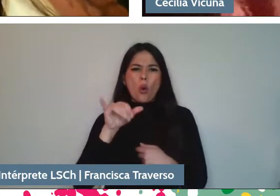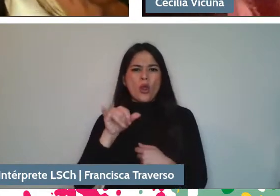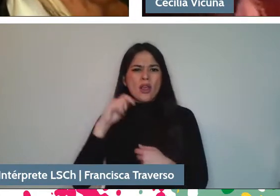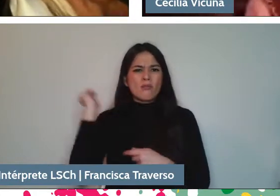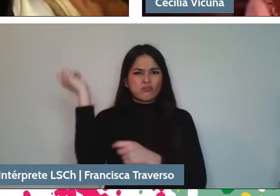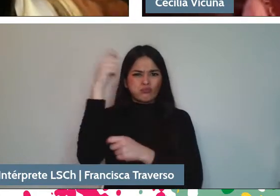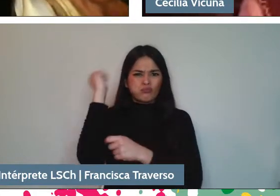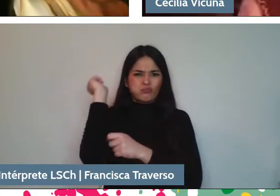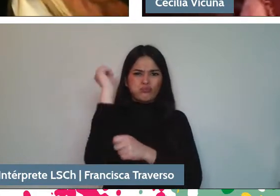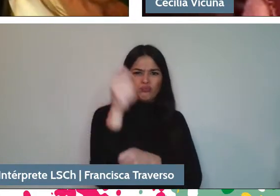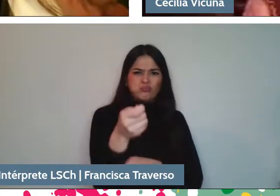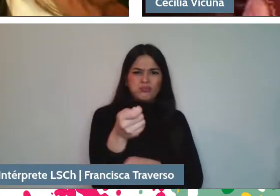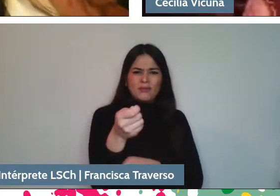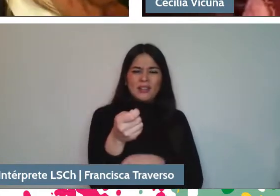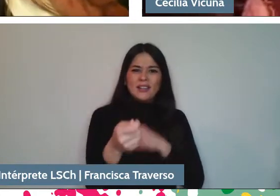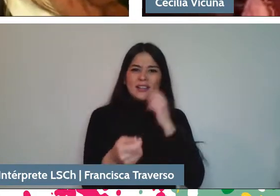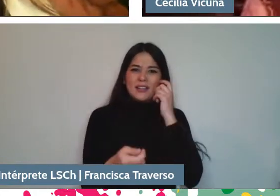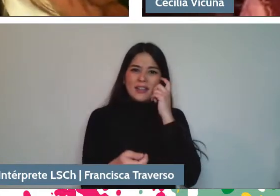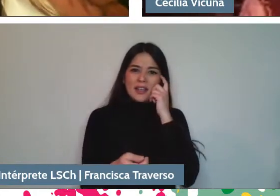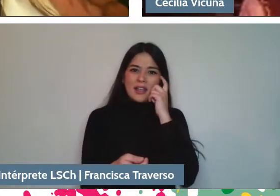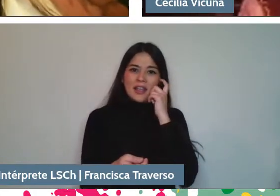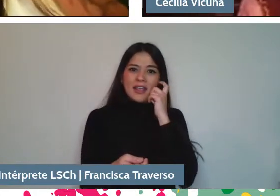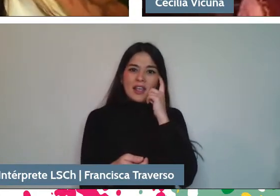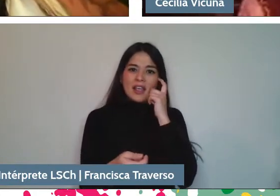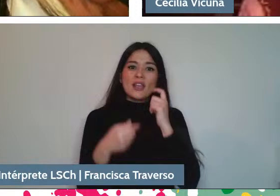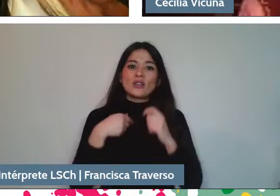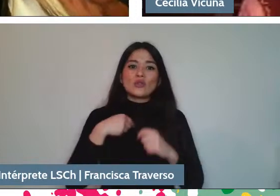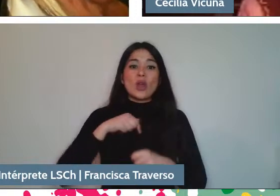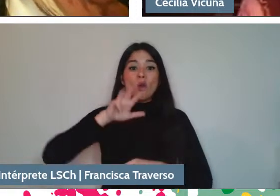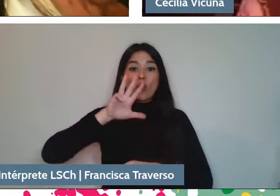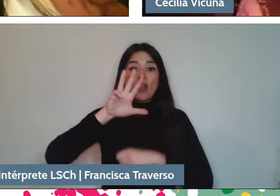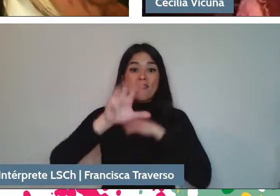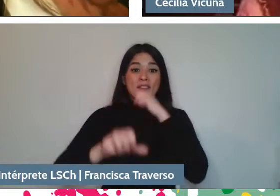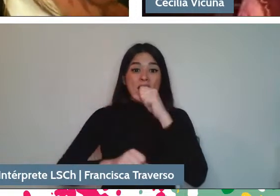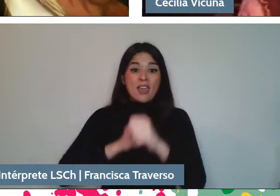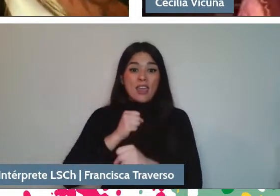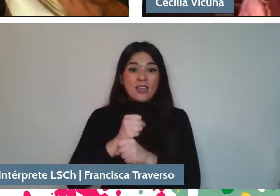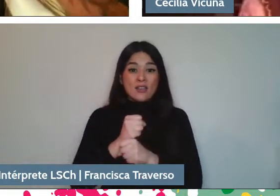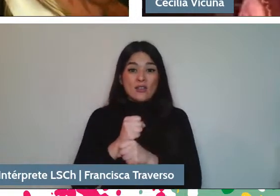Entonces, yo clarito a los 9 años. Hay fotos que yo estoy de 9 años